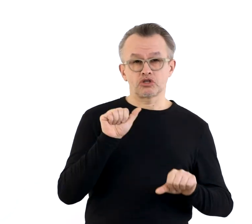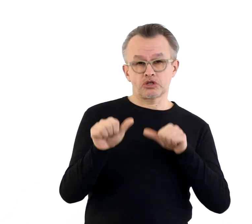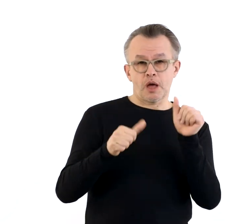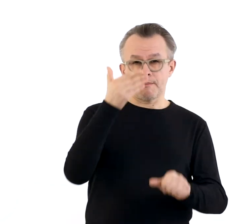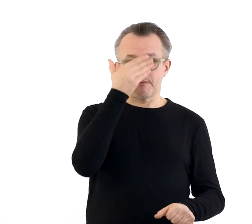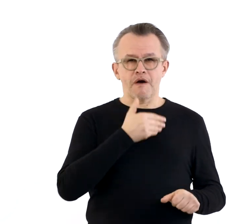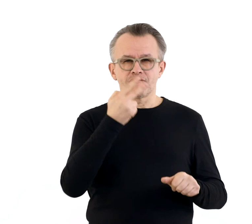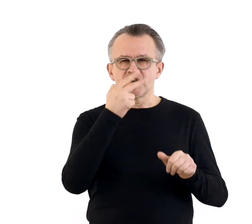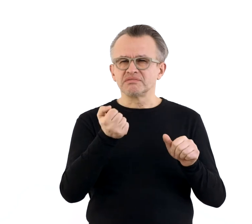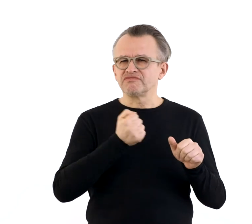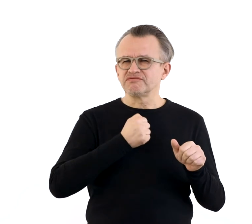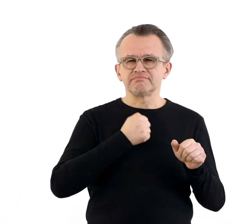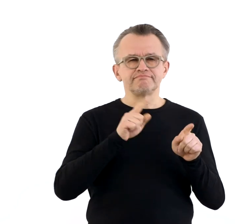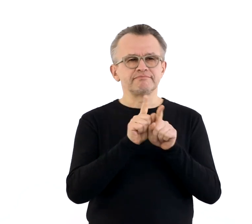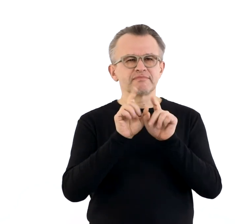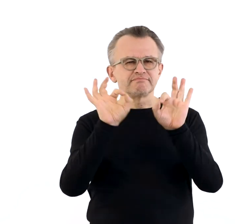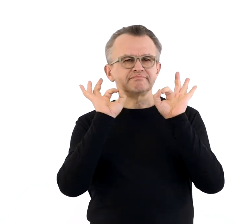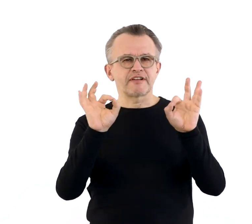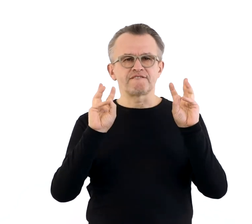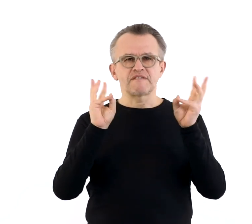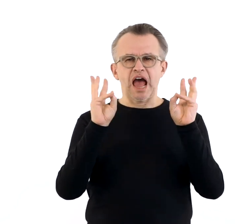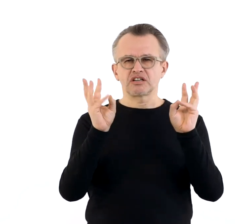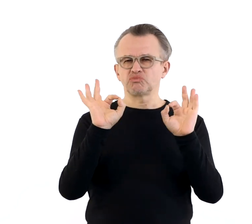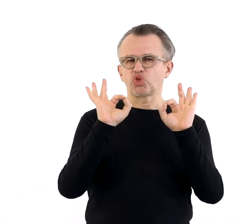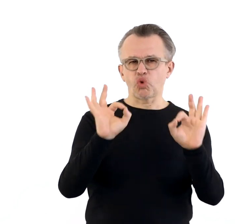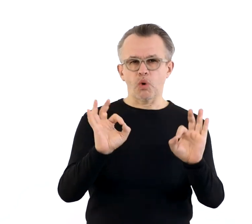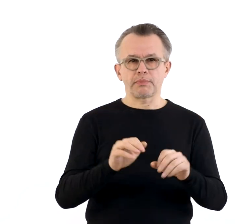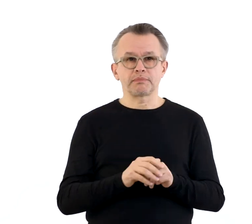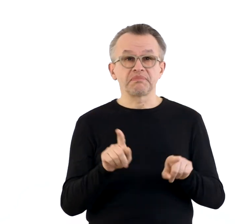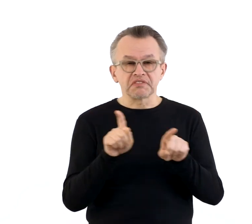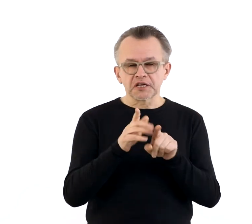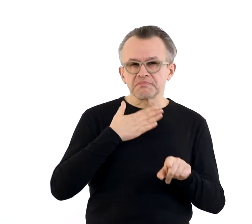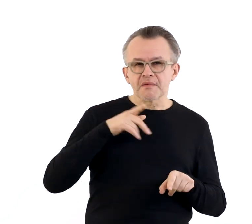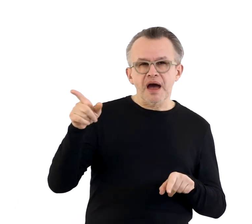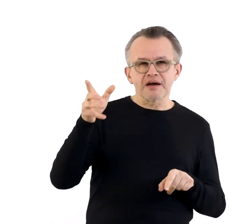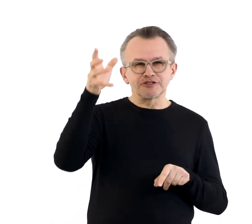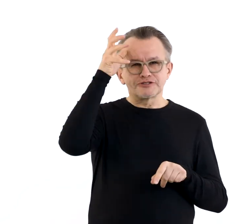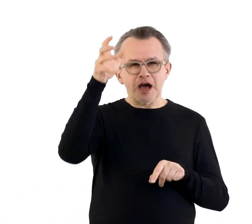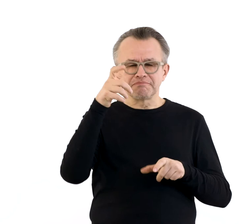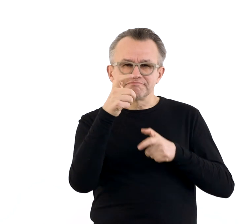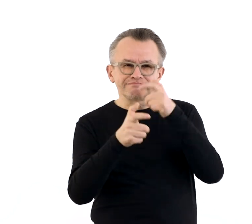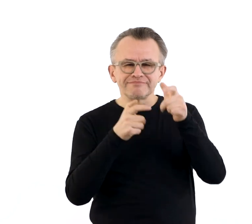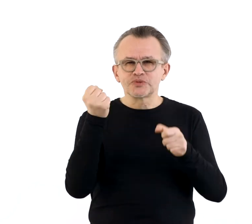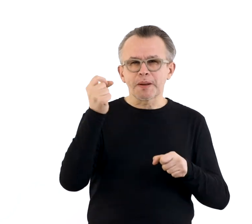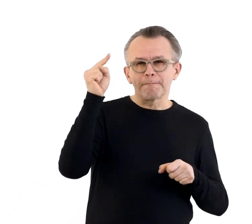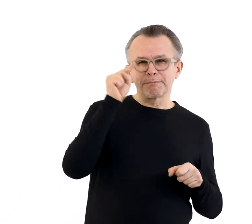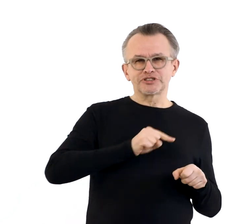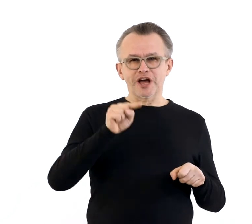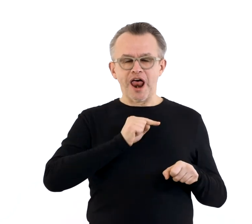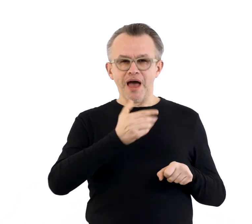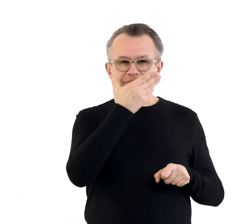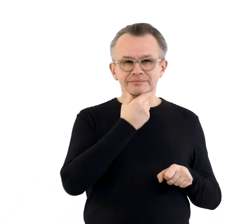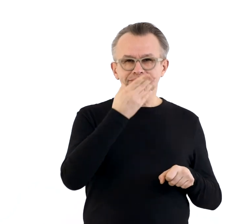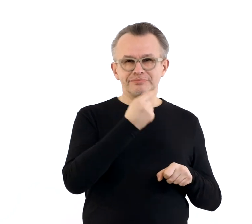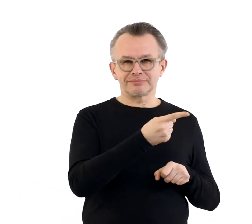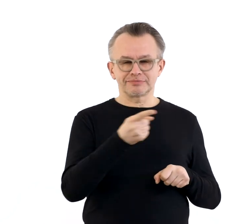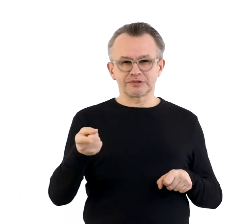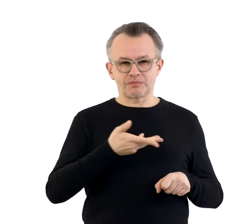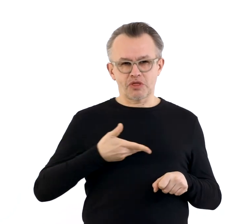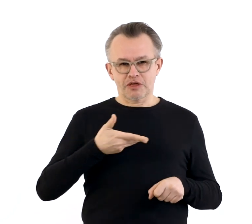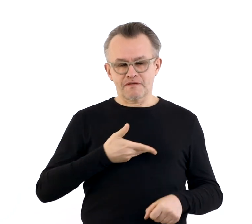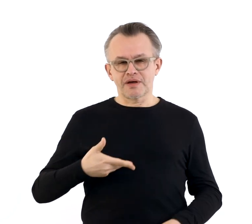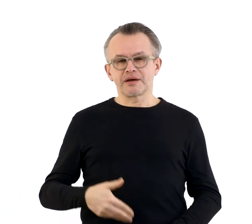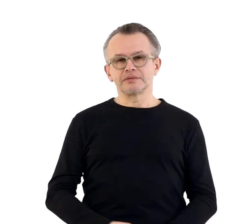Popiersia pokazują świetny warsztat artystów rzymskich i ich zdolności do pokazania psychologicznego portretowanych osób.